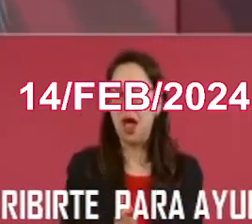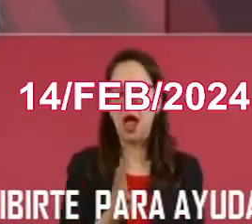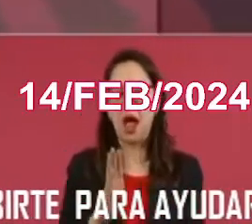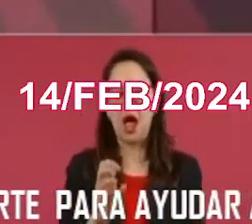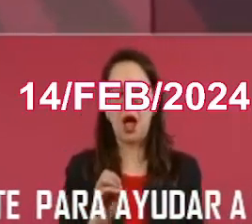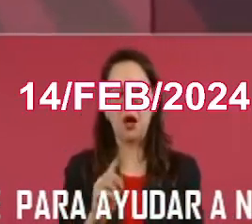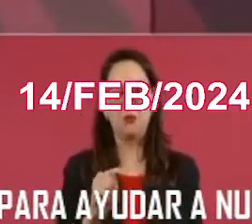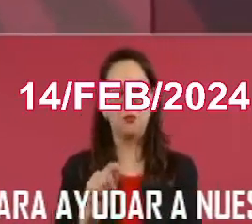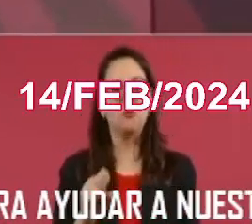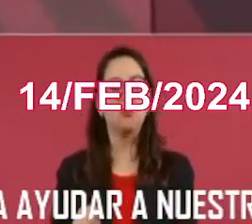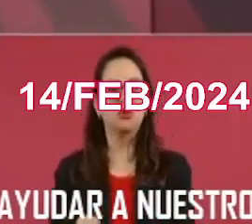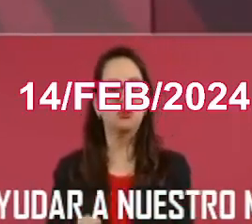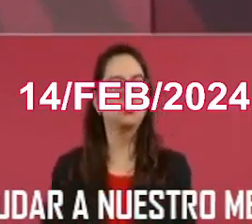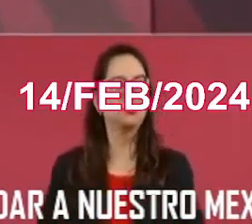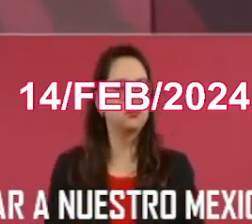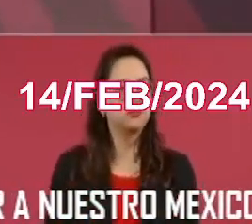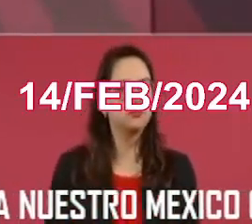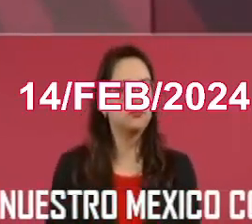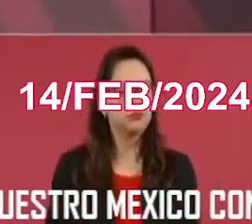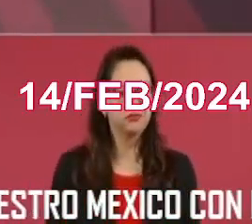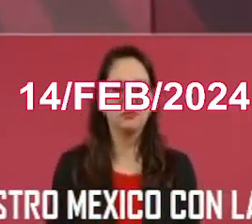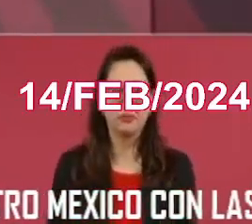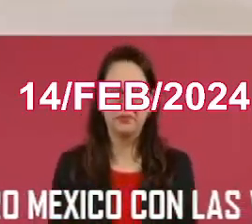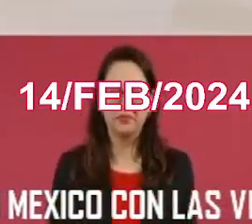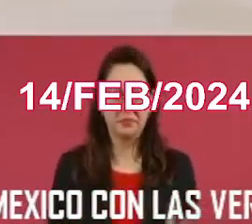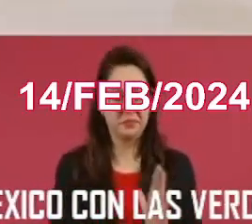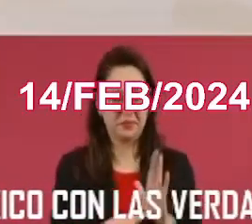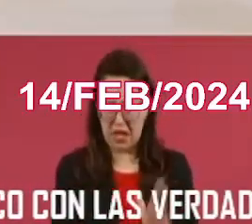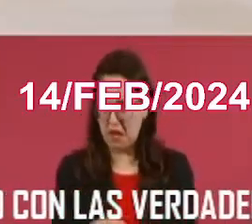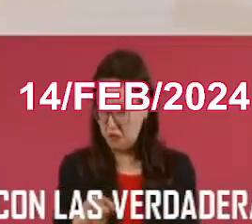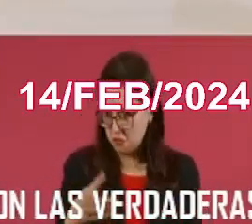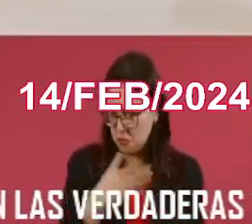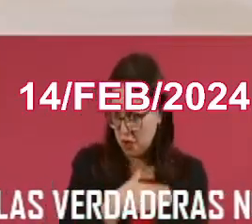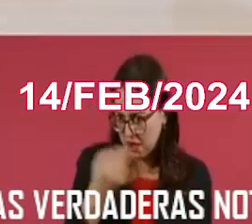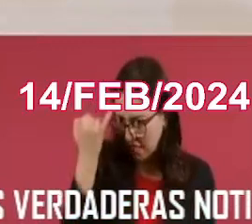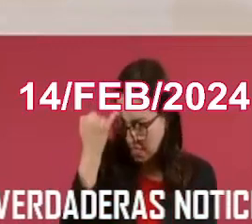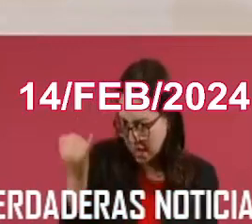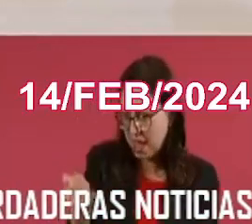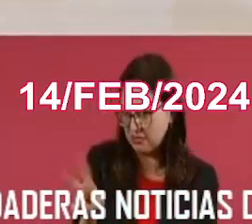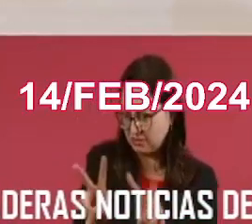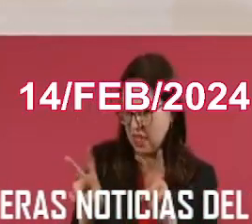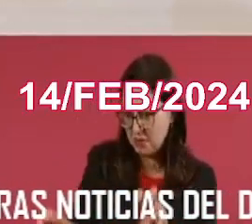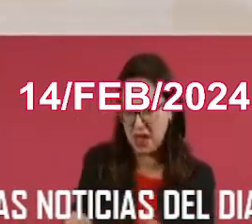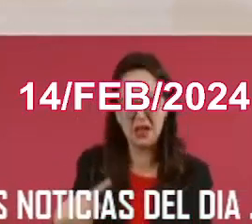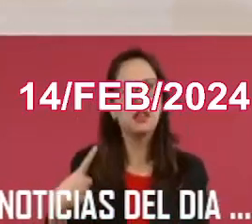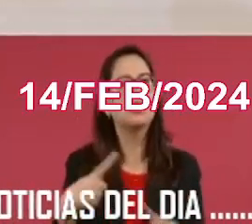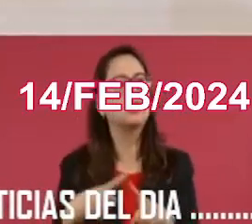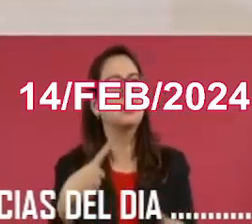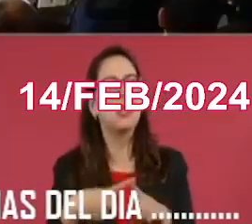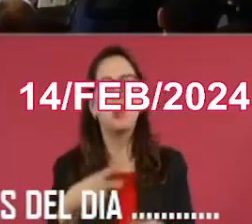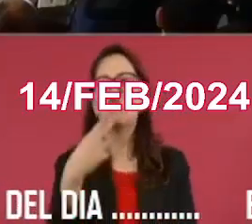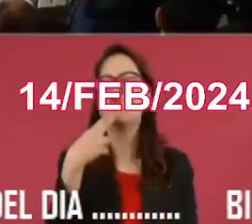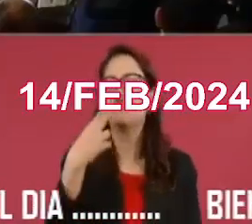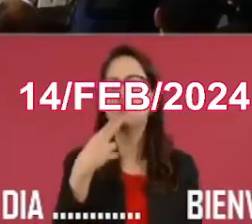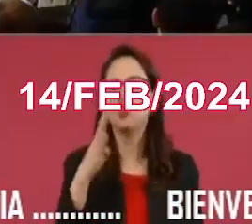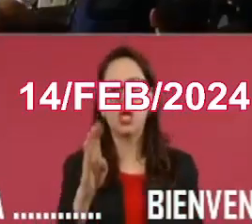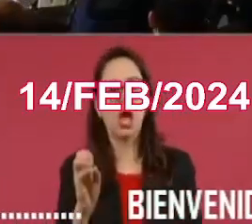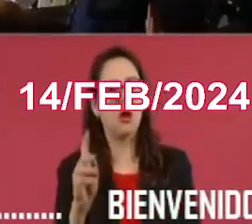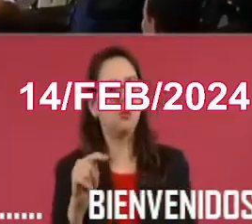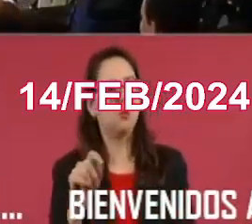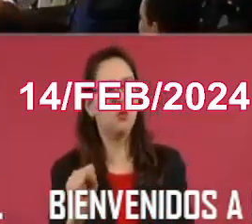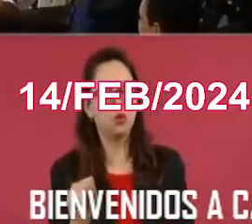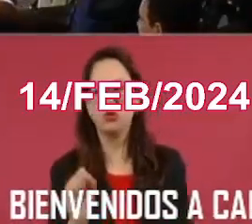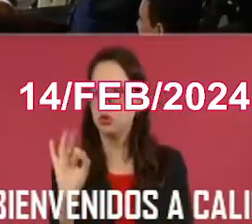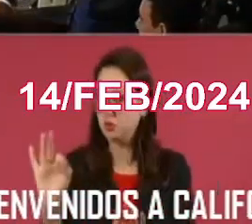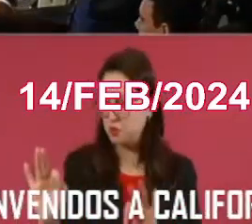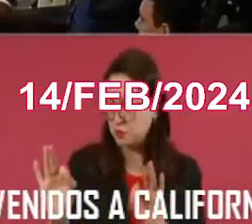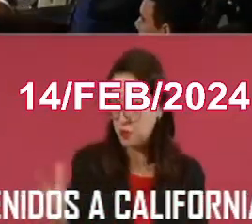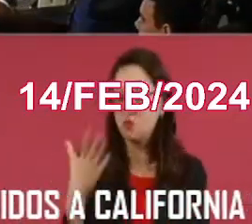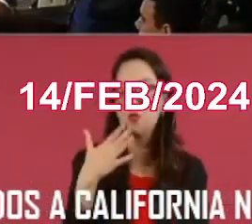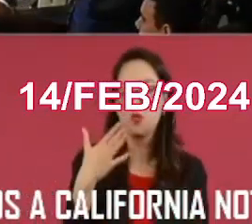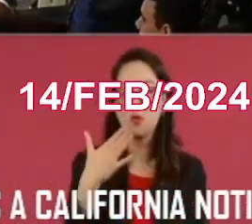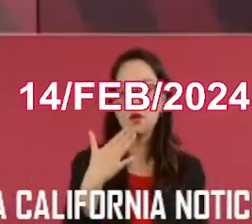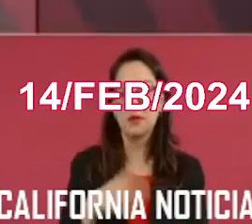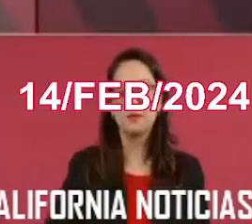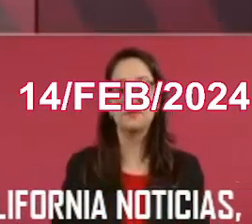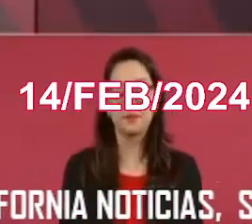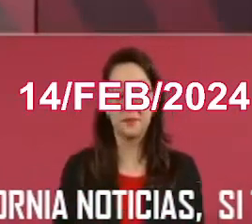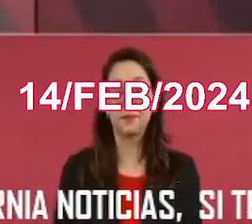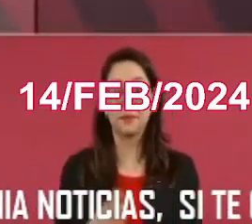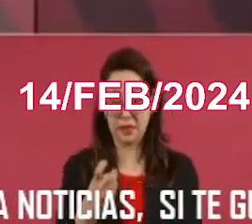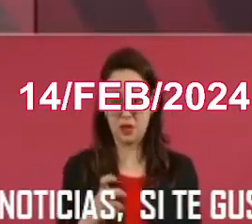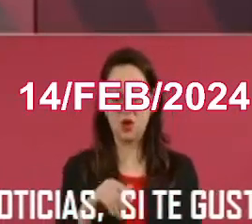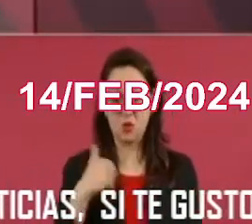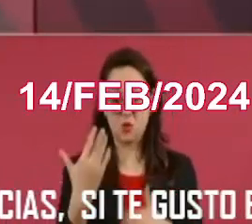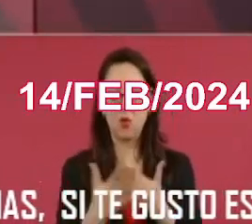quién en los vots Ya está ya está ya este y lo vamos tratando y va ayudando